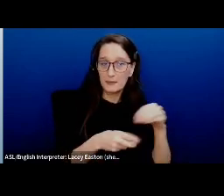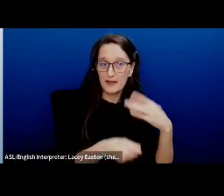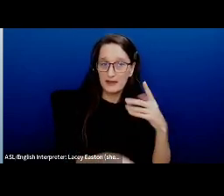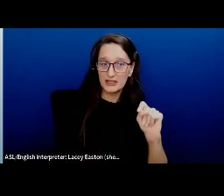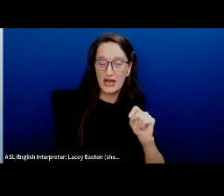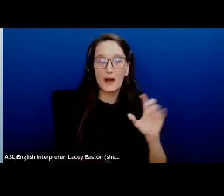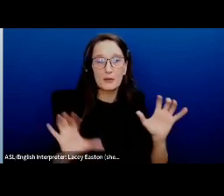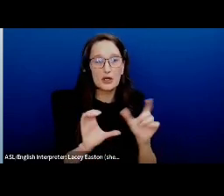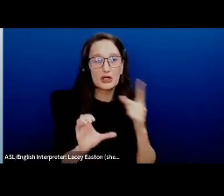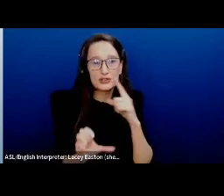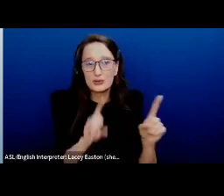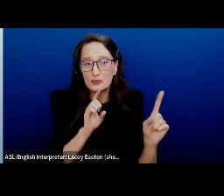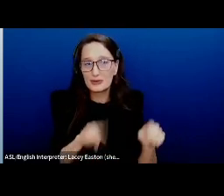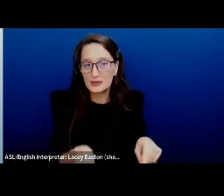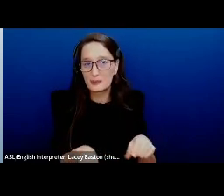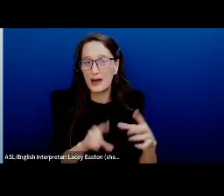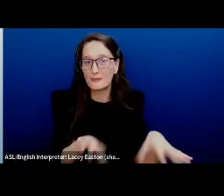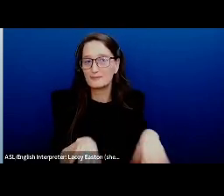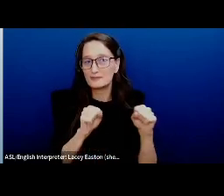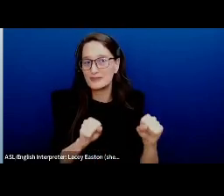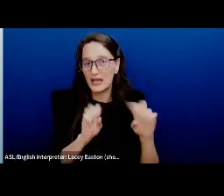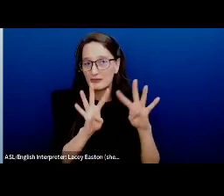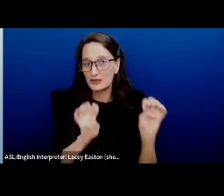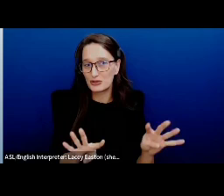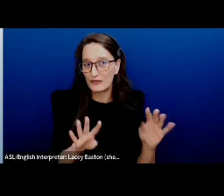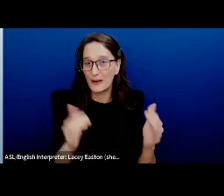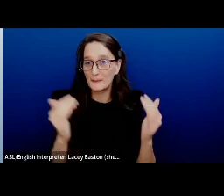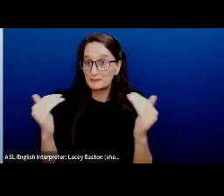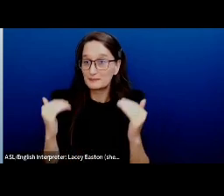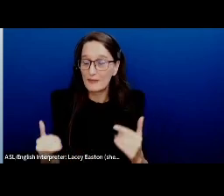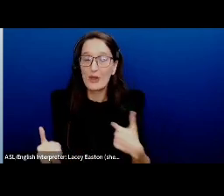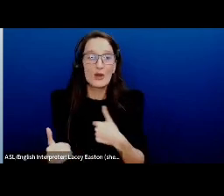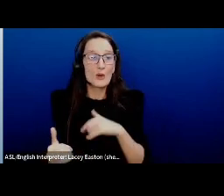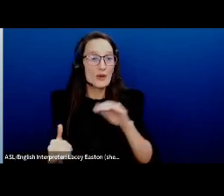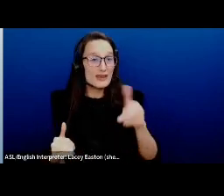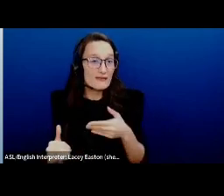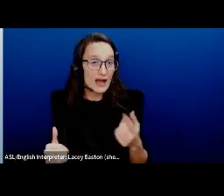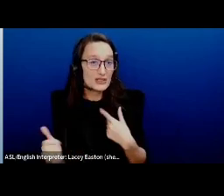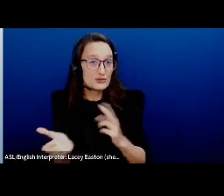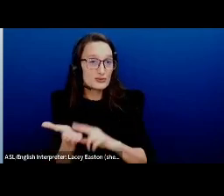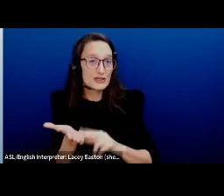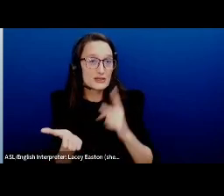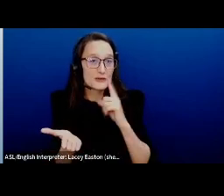Siguiente diapositiva. Lo invitamos a registrarse para un próximo seminario web. Y como recordatorio,